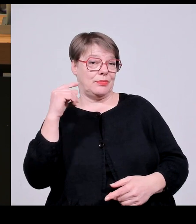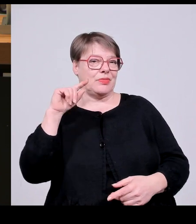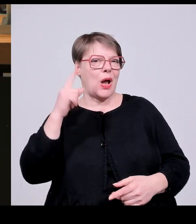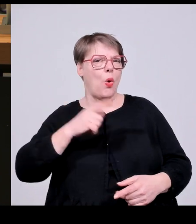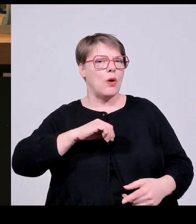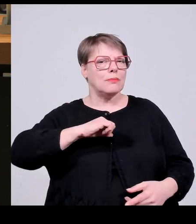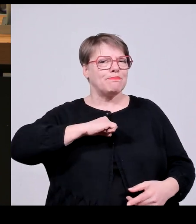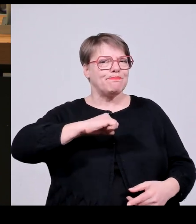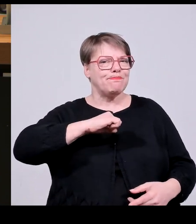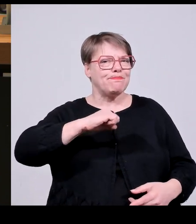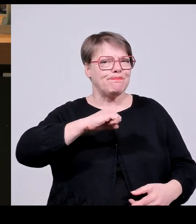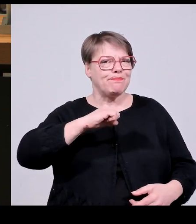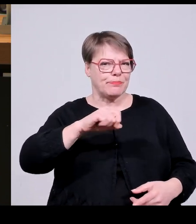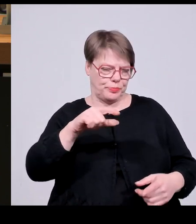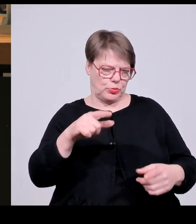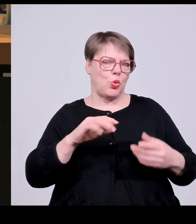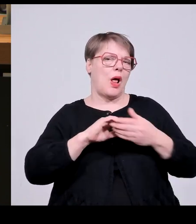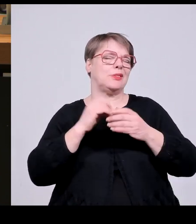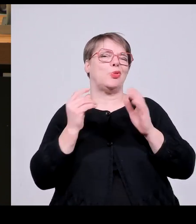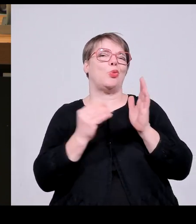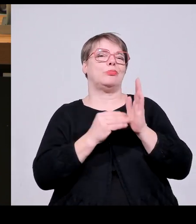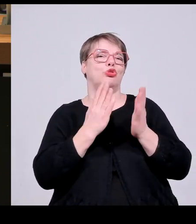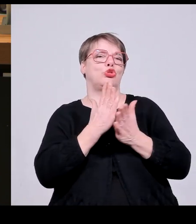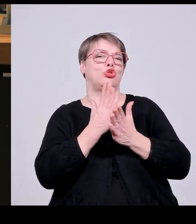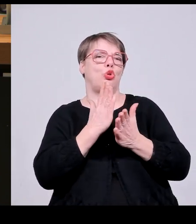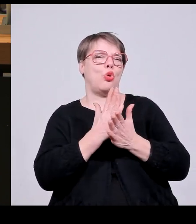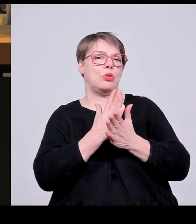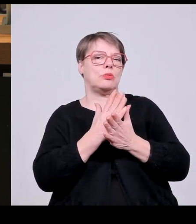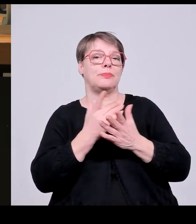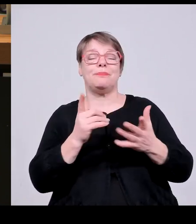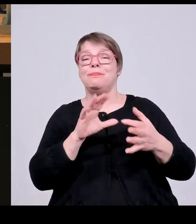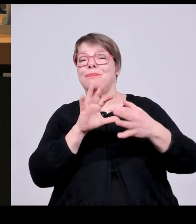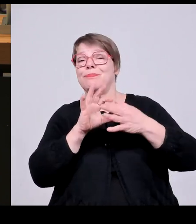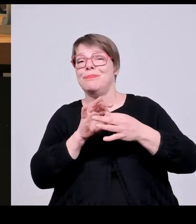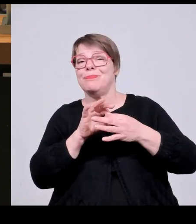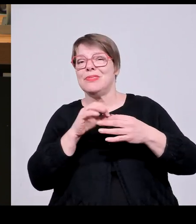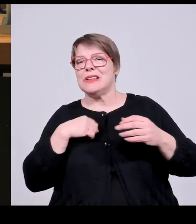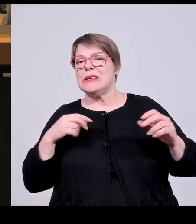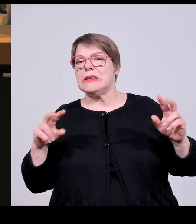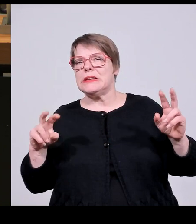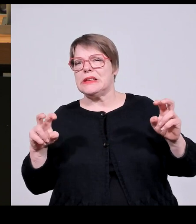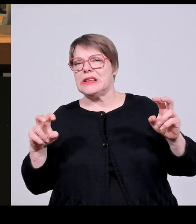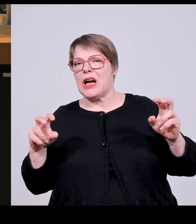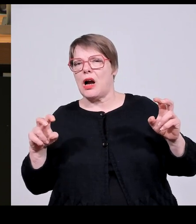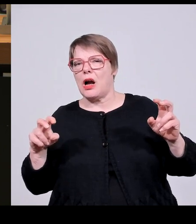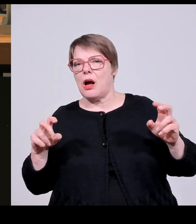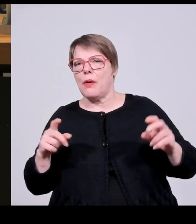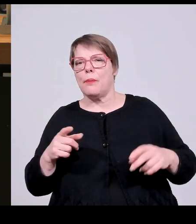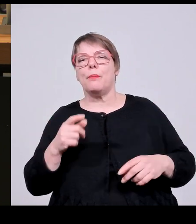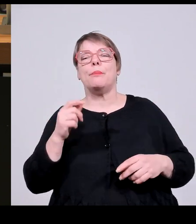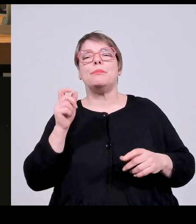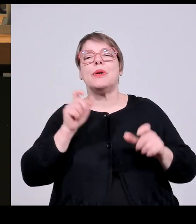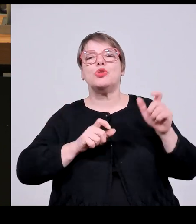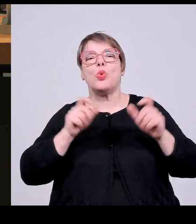Was gehört alles noch dazu, zu Bebauungsplanverfahren? Umweltverträglichkeit. Da bin ich doch erschüttert, dass Sie die